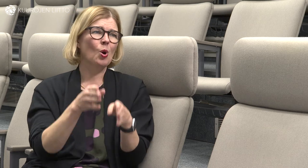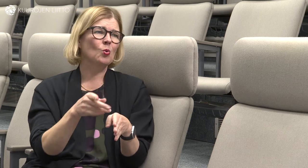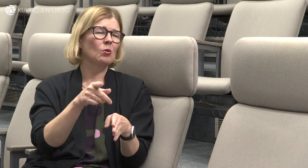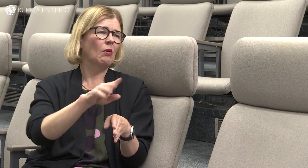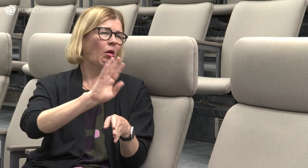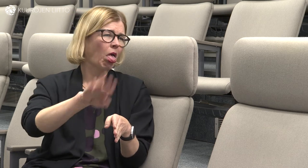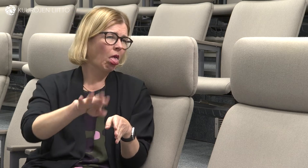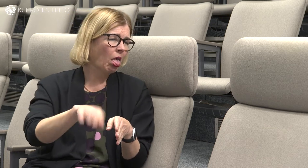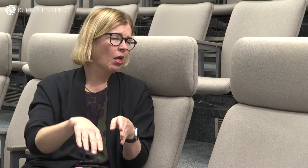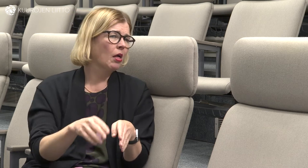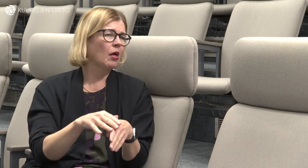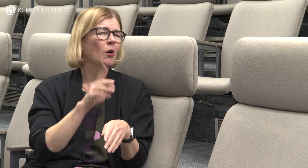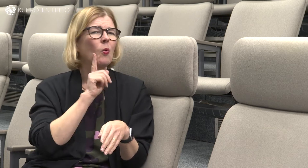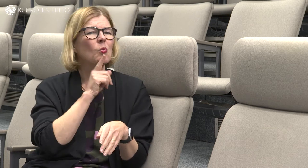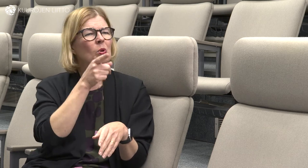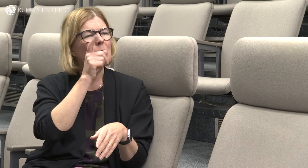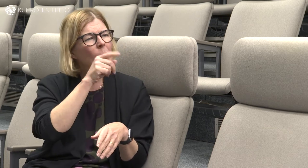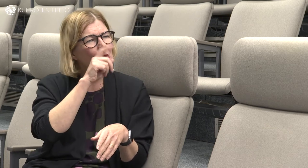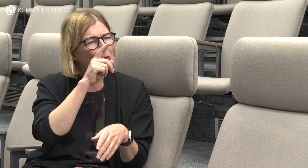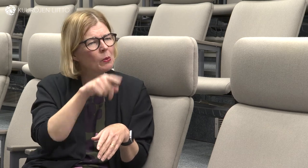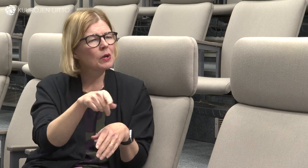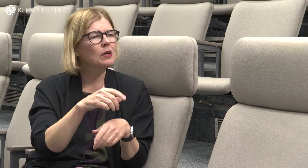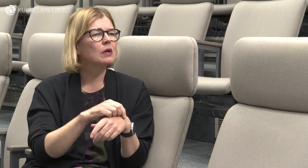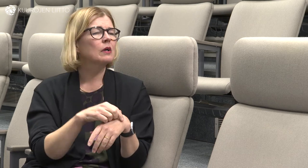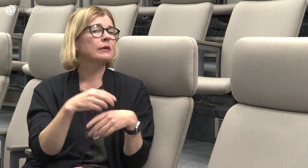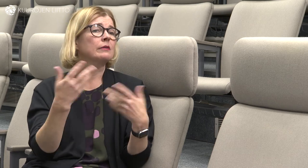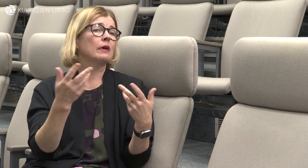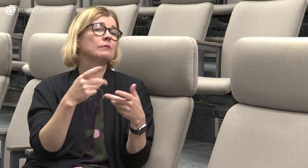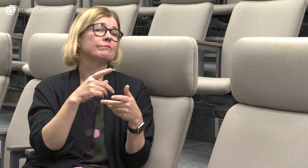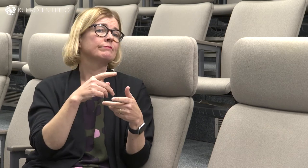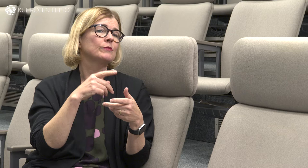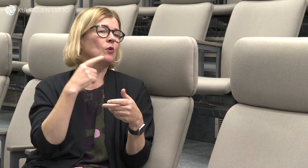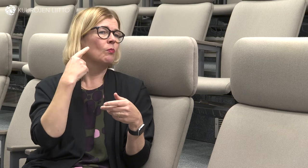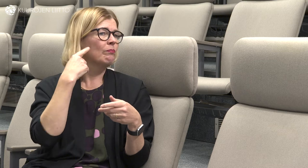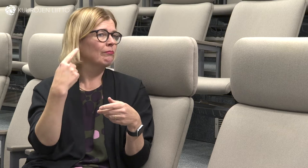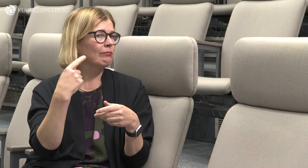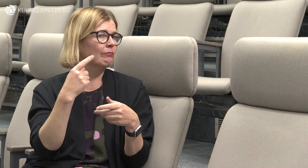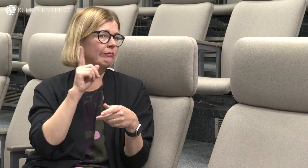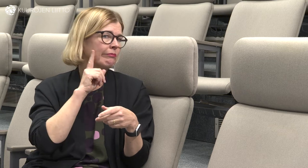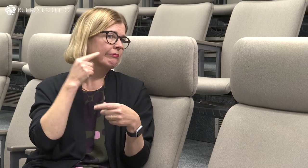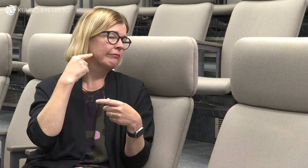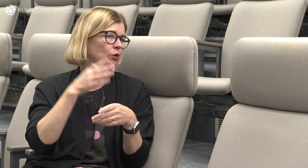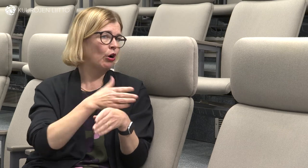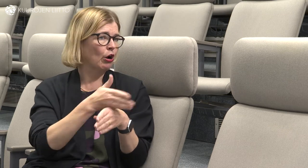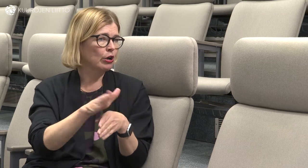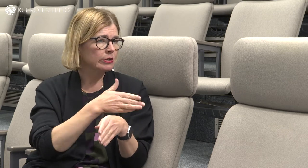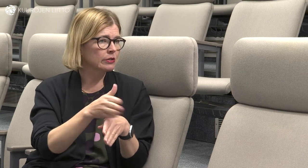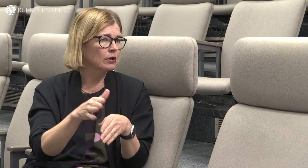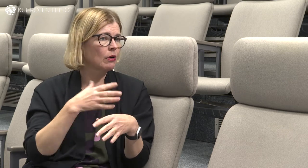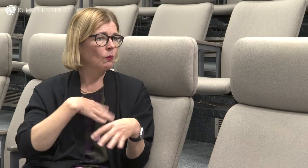kuurouden perusteella syrjimiseen kuin kuulonparannusleikkauksiin, -